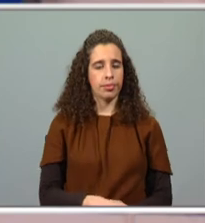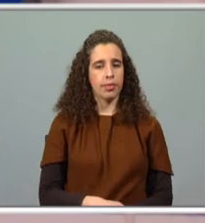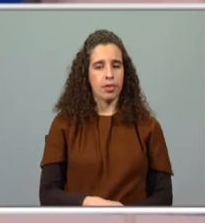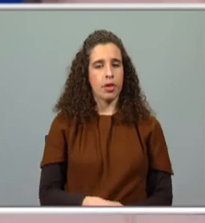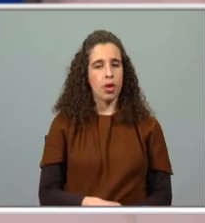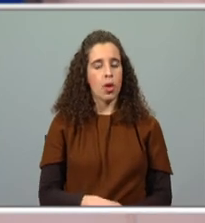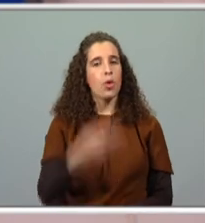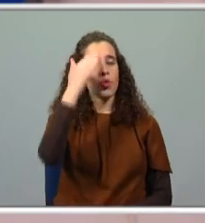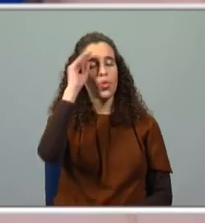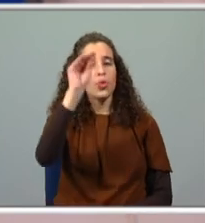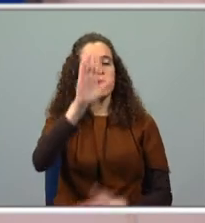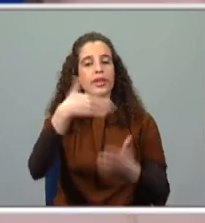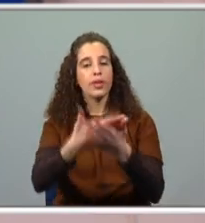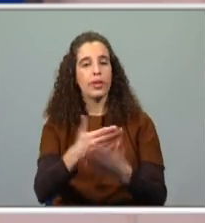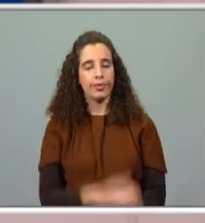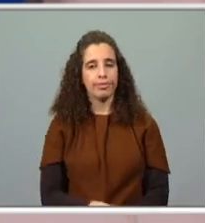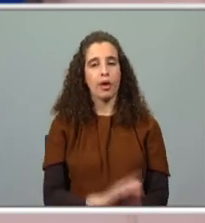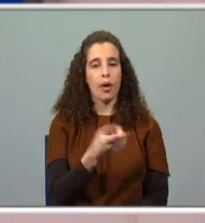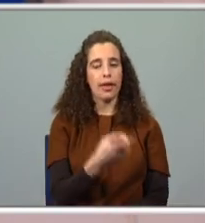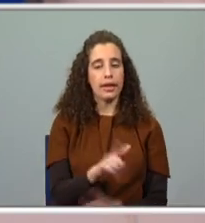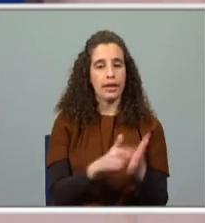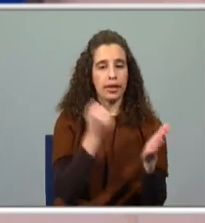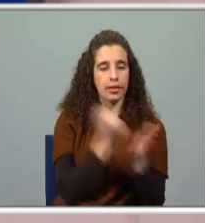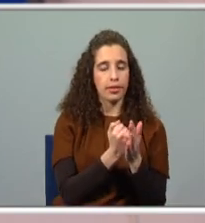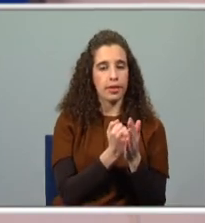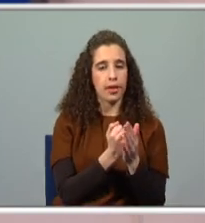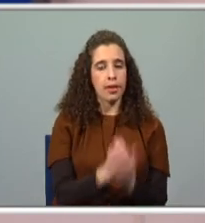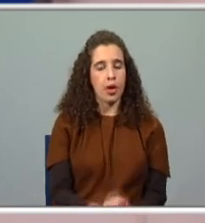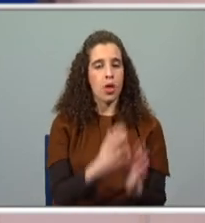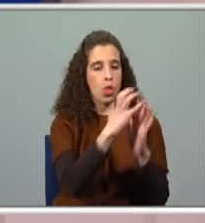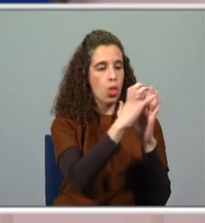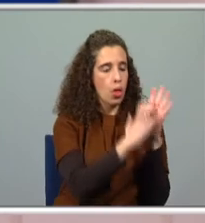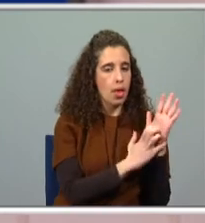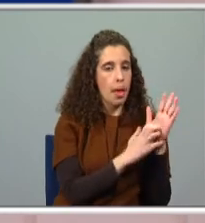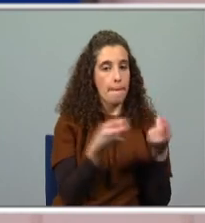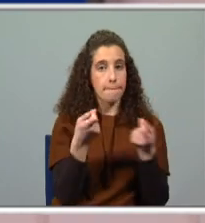que te costumo dar para esses momentos ter sempre o teu texto por perto para 我通常給你這些時刻總是把你的文字放在附近